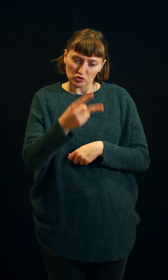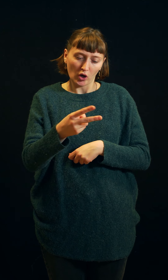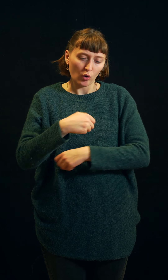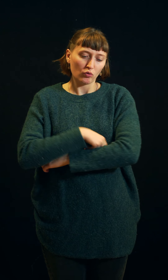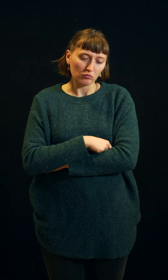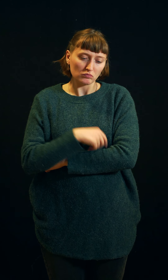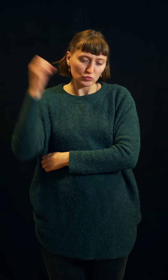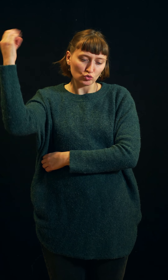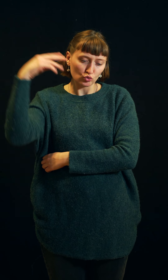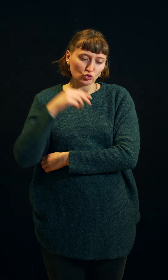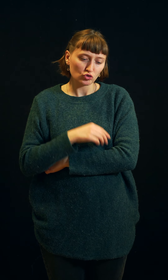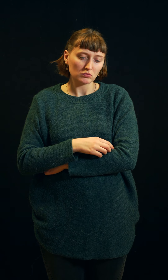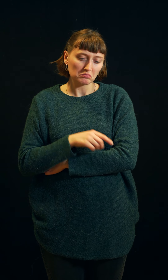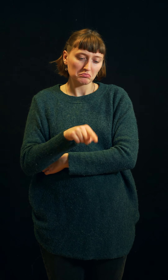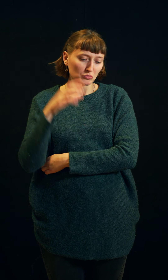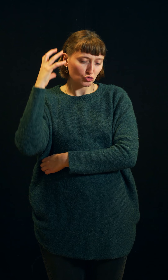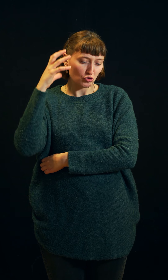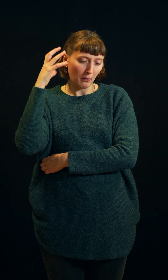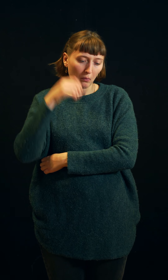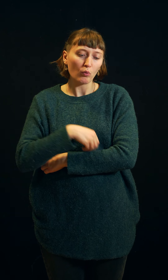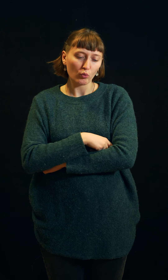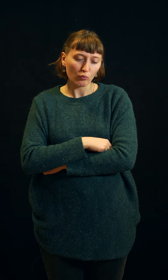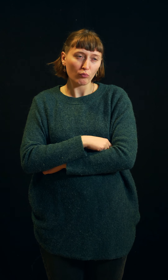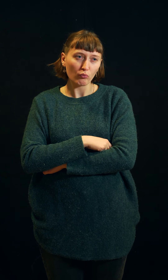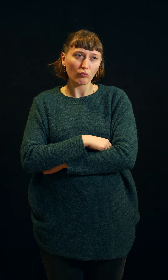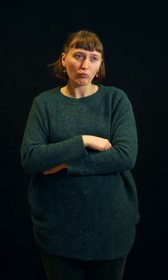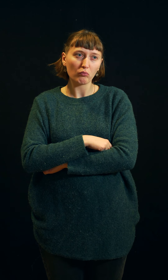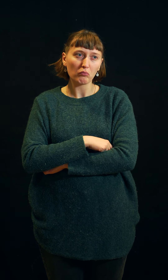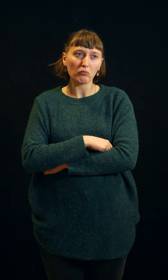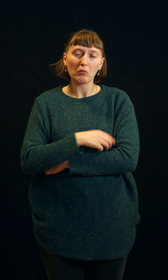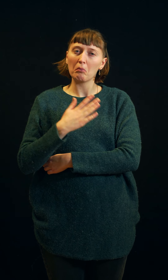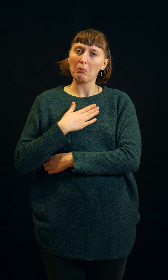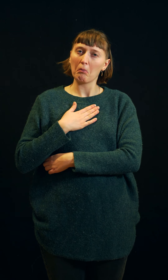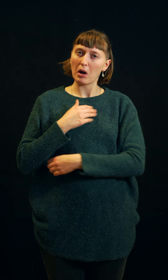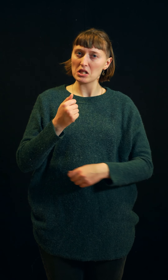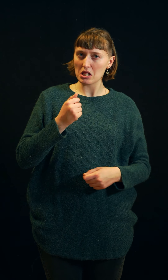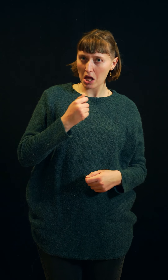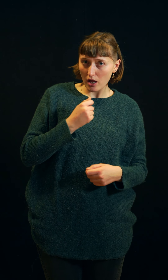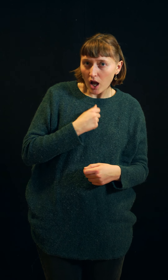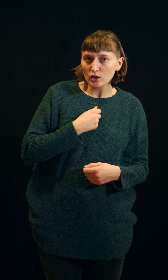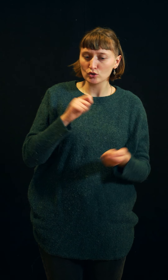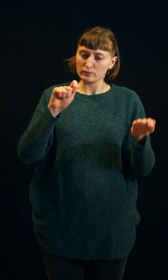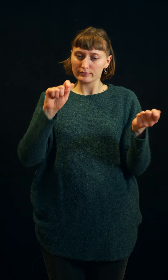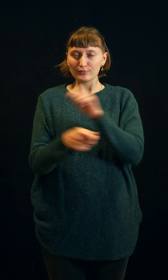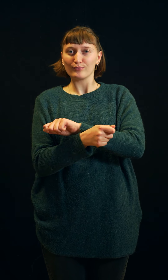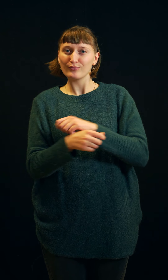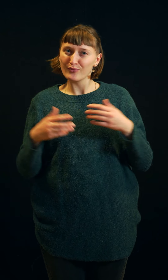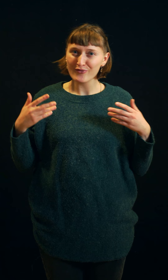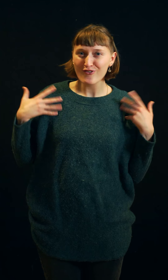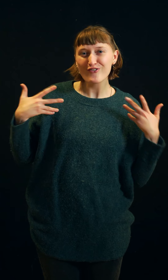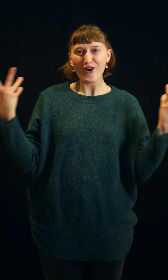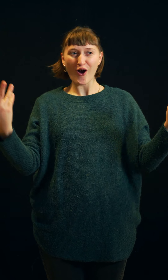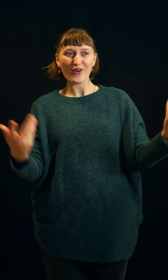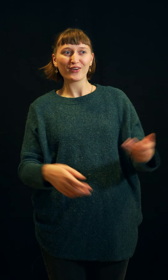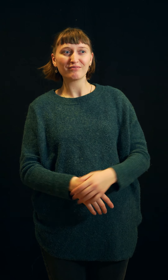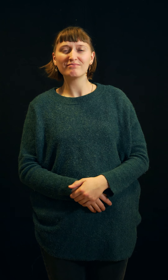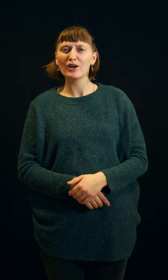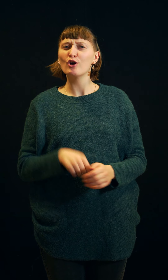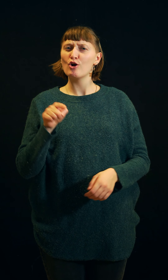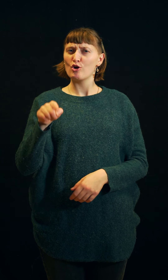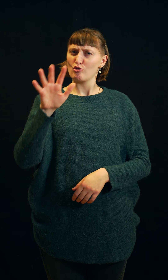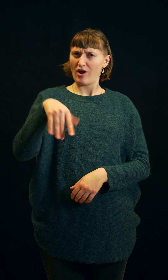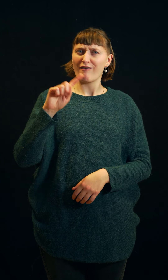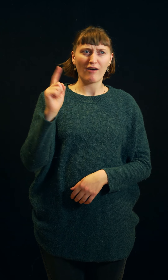Und während ich da so [unüblich lang] vor der Dusche rumsteh‘, nehm‘ ich das sogar als etwas sehr Schönes wahr.